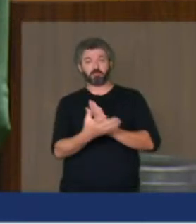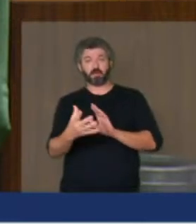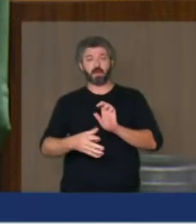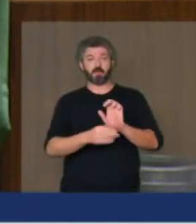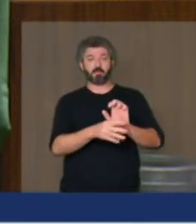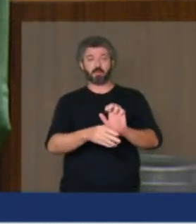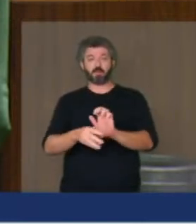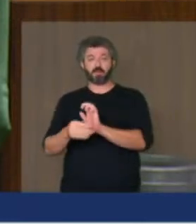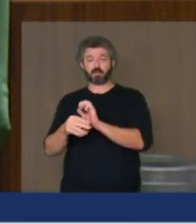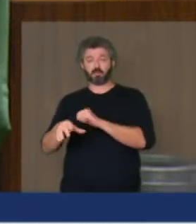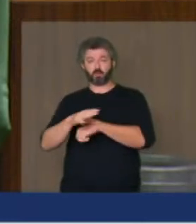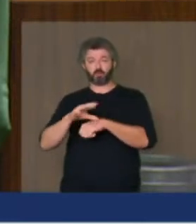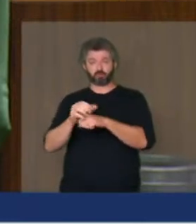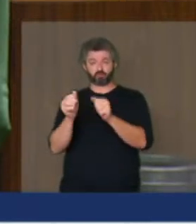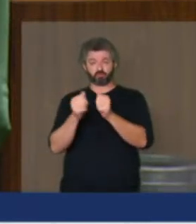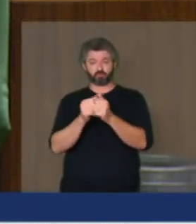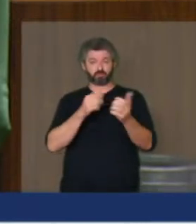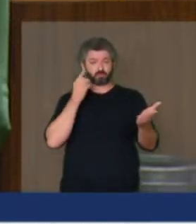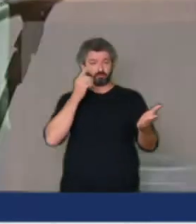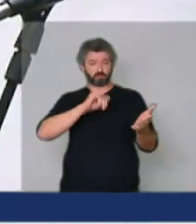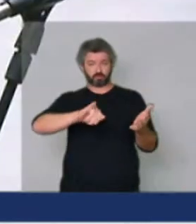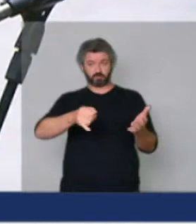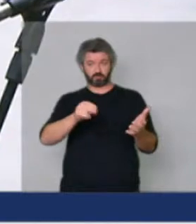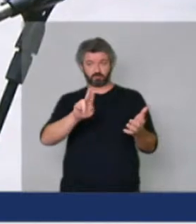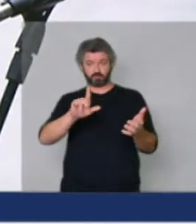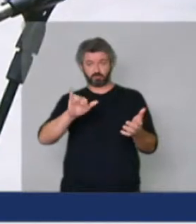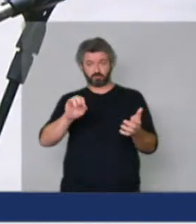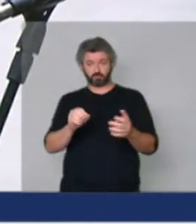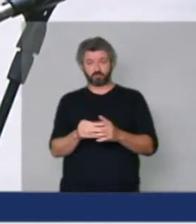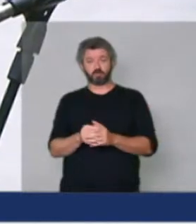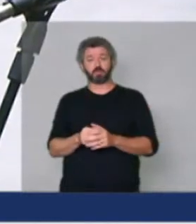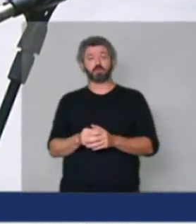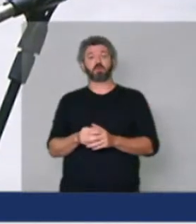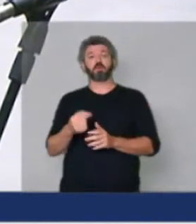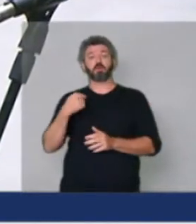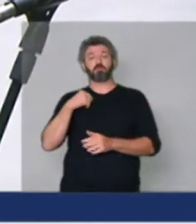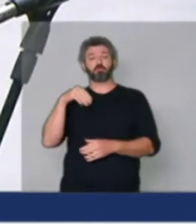PARLAMENTARES TIVE NA COMISSÃO ESPECIAL E TIVE A HONRA E A ALEGRIA DE COORDENAR TAMBÉM VÁRIAS REUNIÕES COM